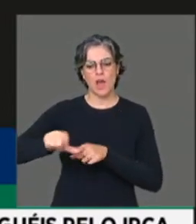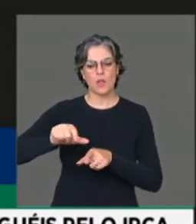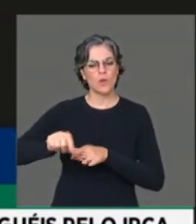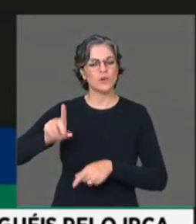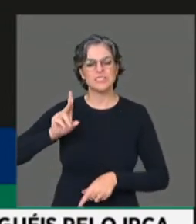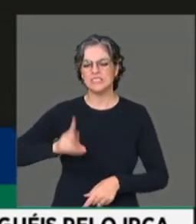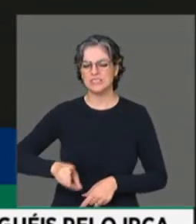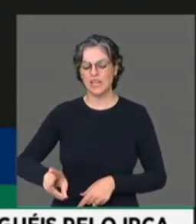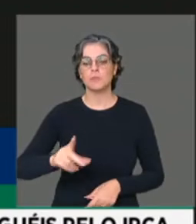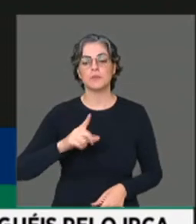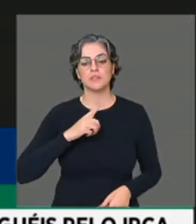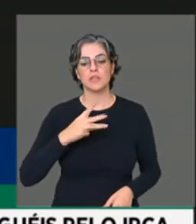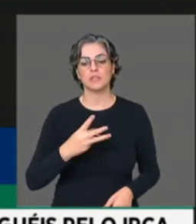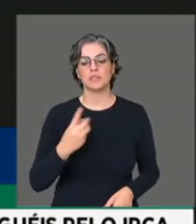IGP-M ESSES QUE OS ALUGUÉIS SÃO REAJUSTADOS SEMPRE,